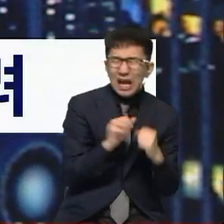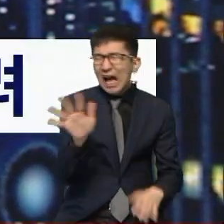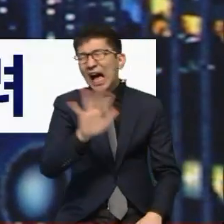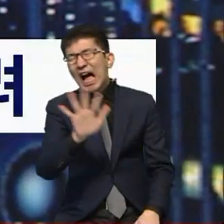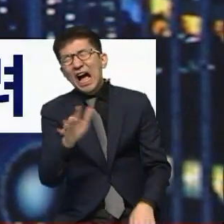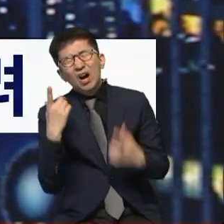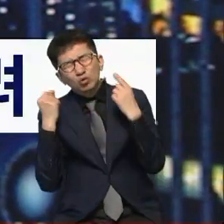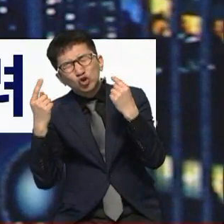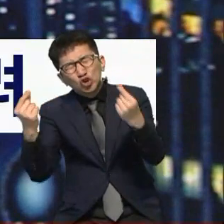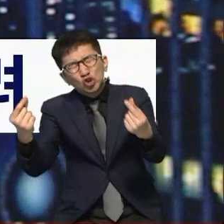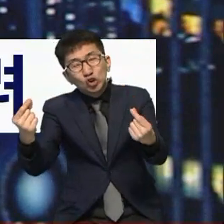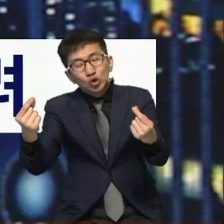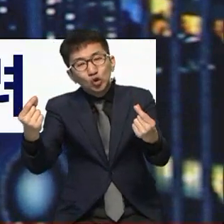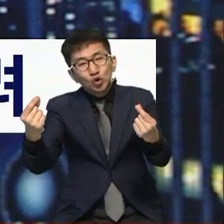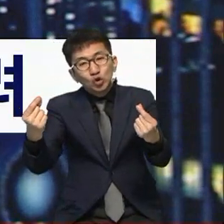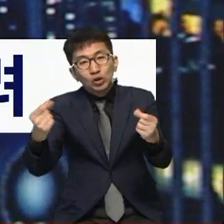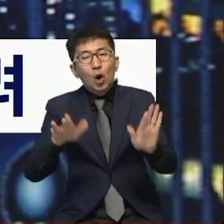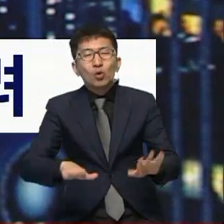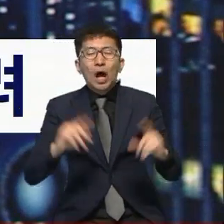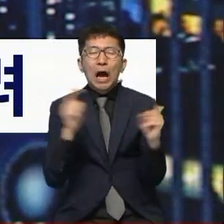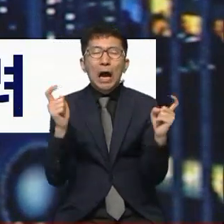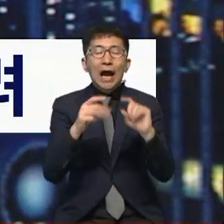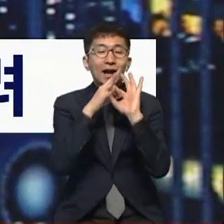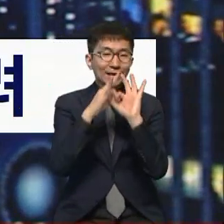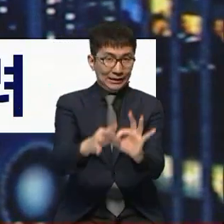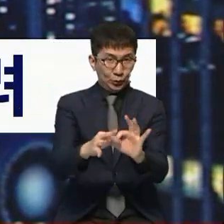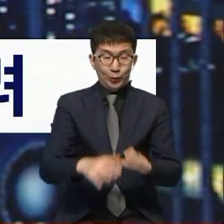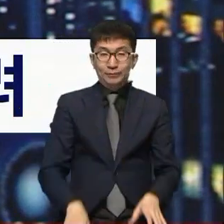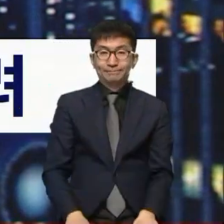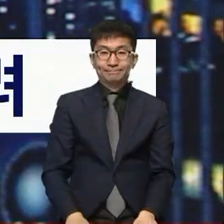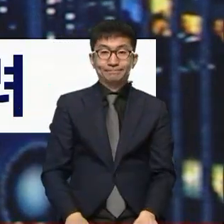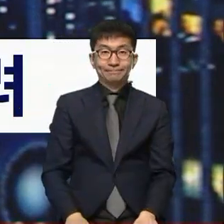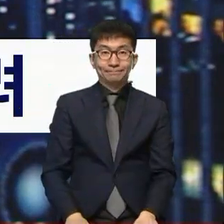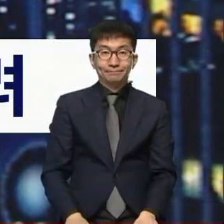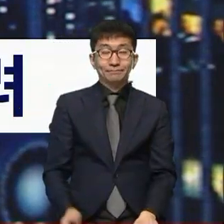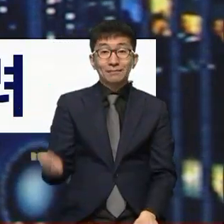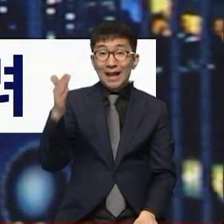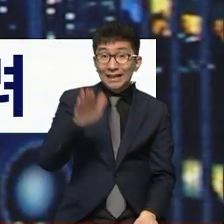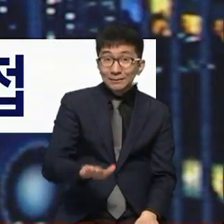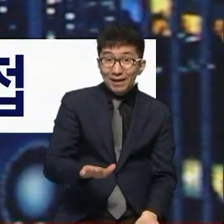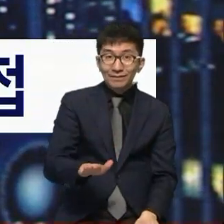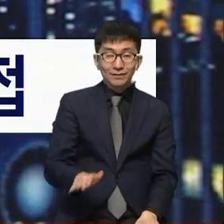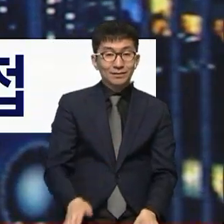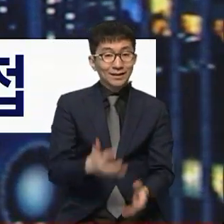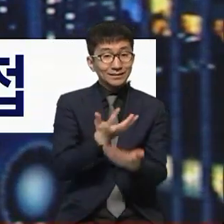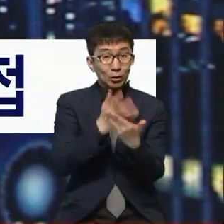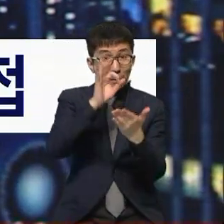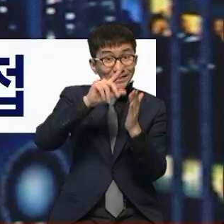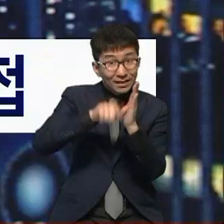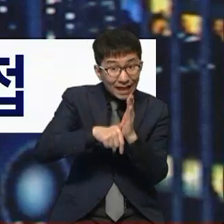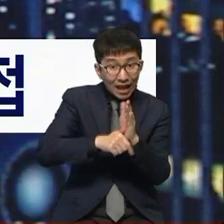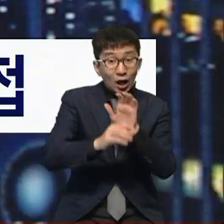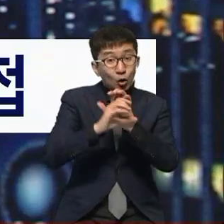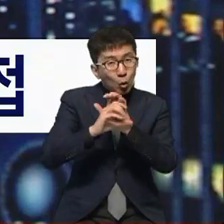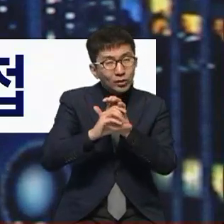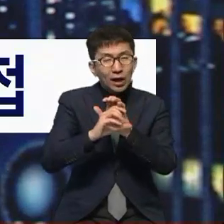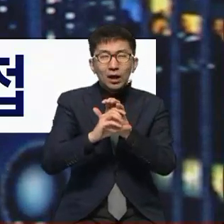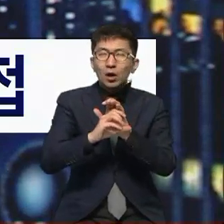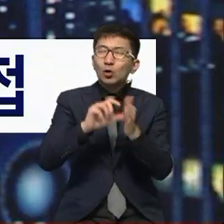아니다, 좀 더 유지해야 한다는 의견이 오늘도 팽팽하게 맞섰다고 합니다. 다만 과학적 지표들이 코로나 낙관론의